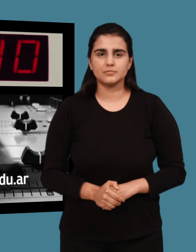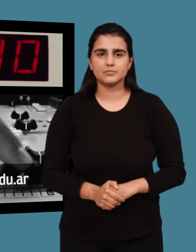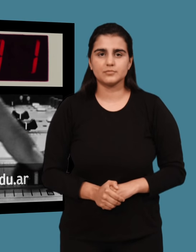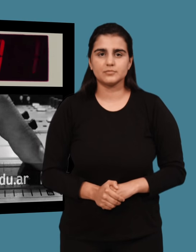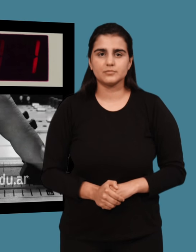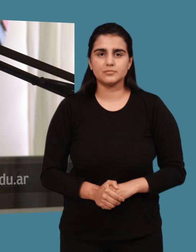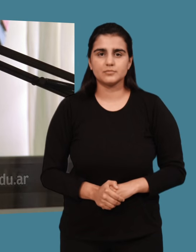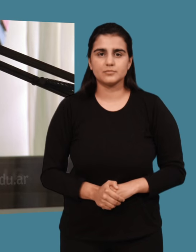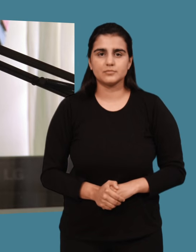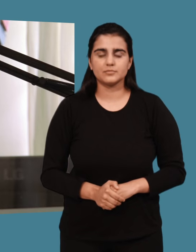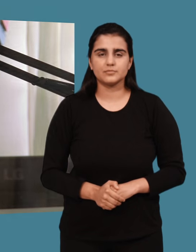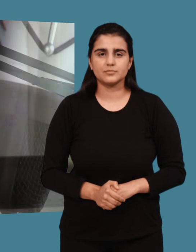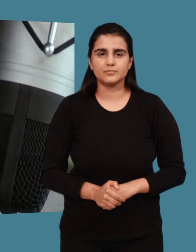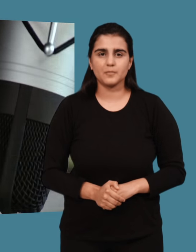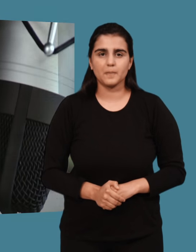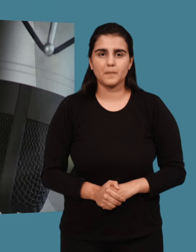Nuestras Voces. Voces Nuestras.